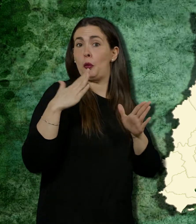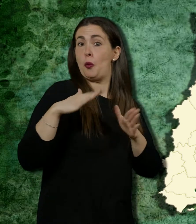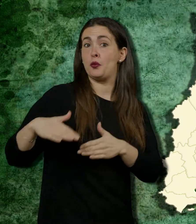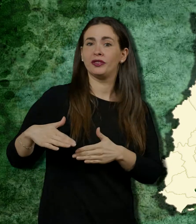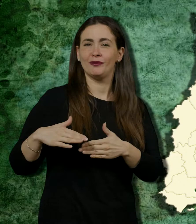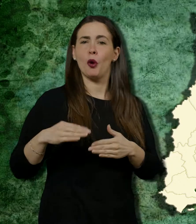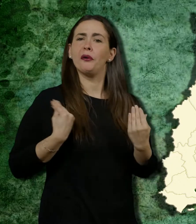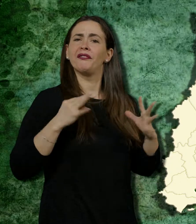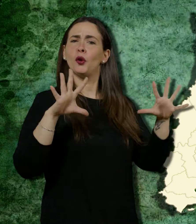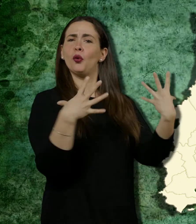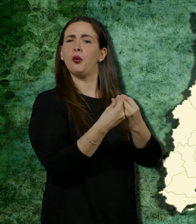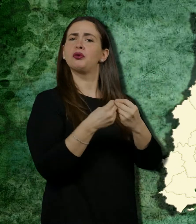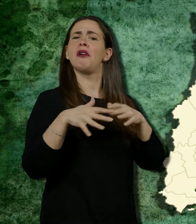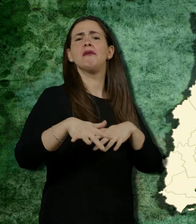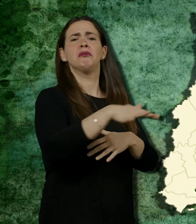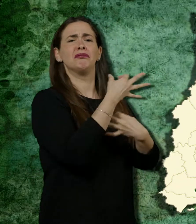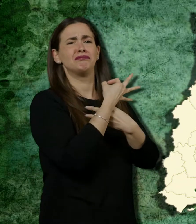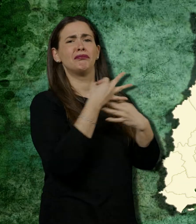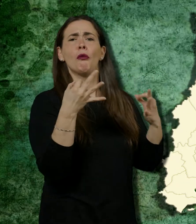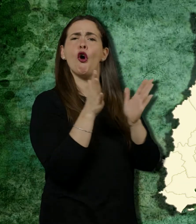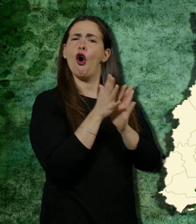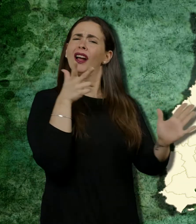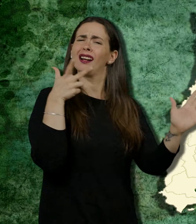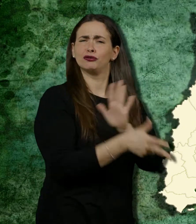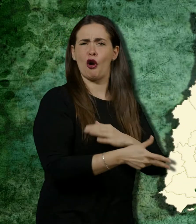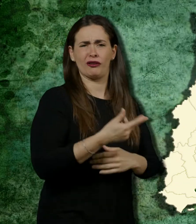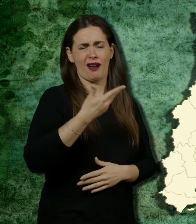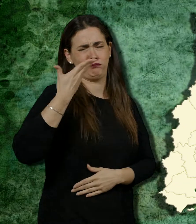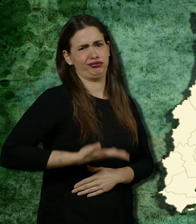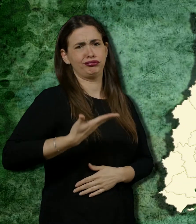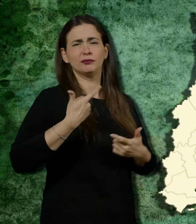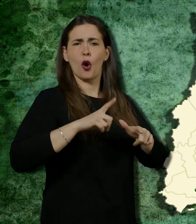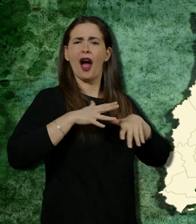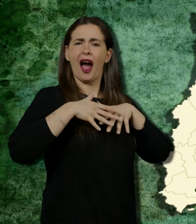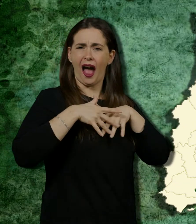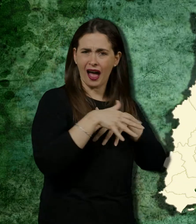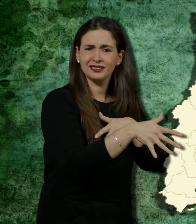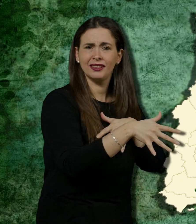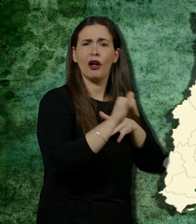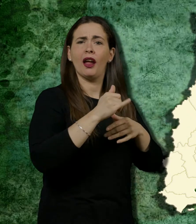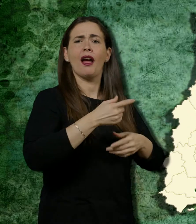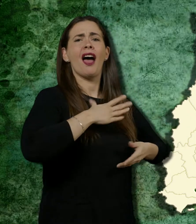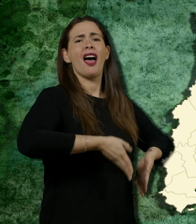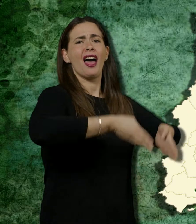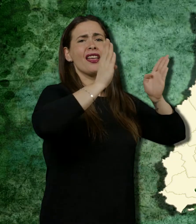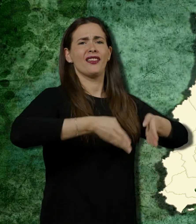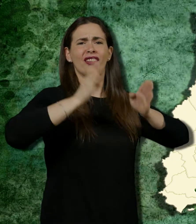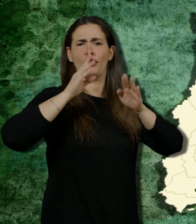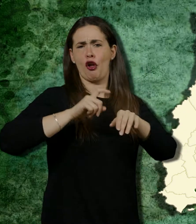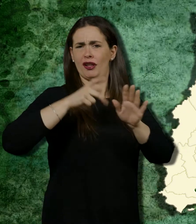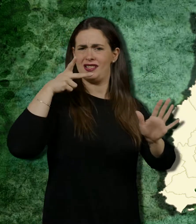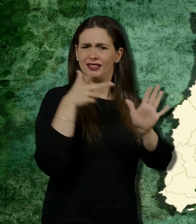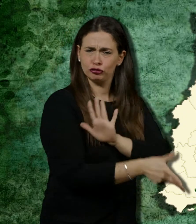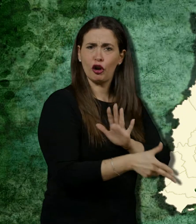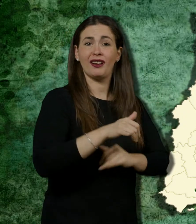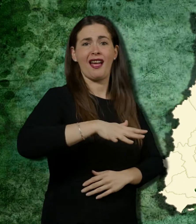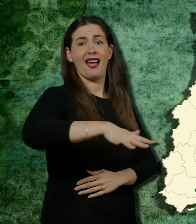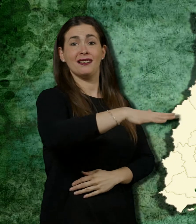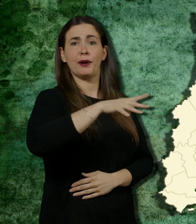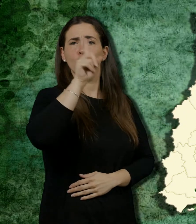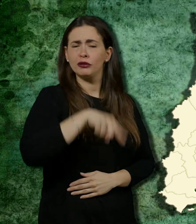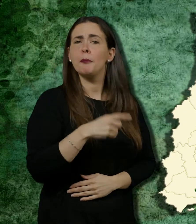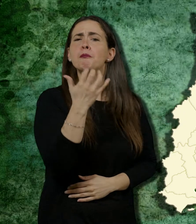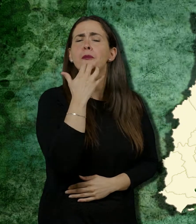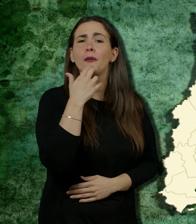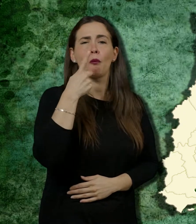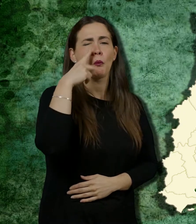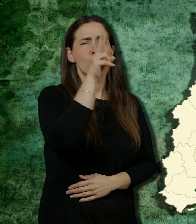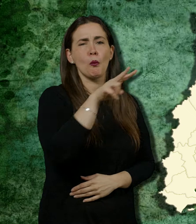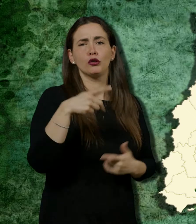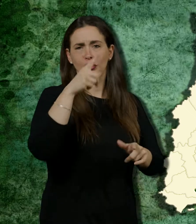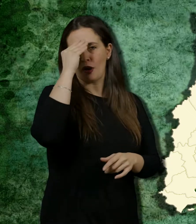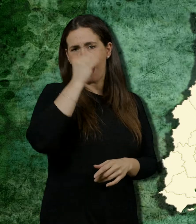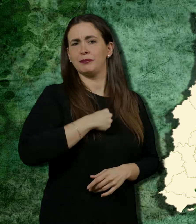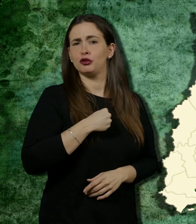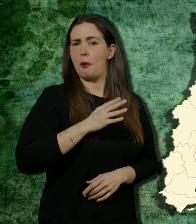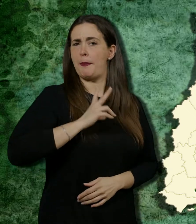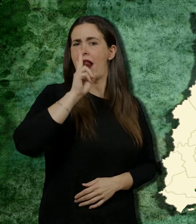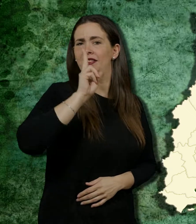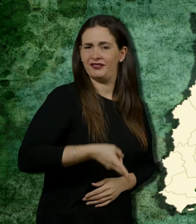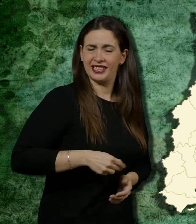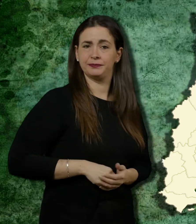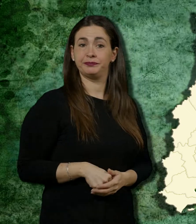amb grans arxius i edificis històrics i espais com el Museu Episcopal de Vic,